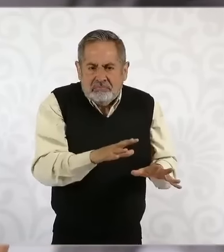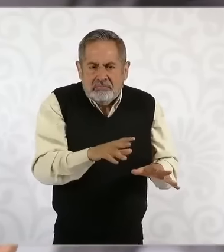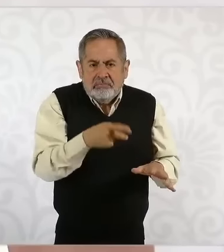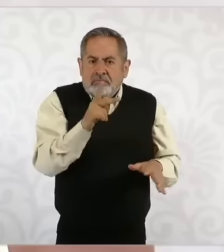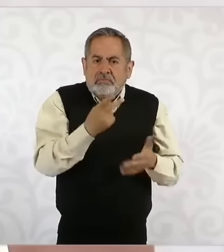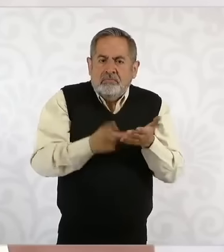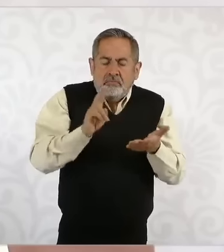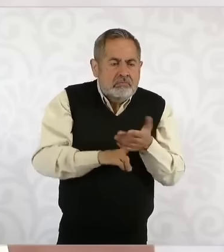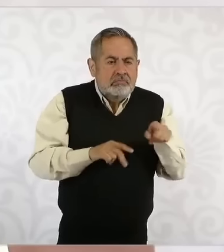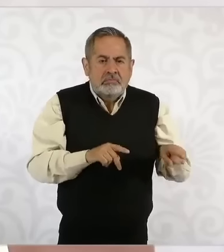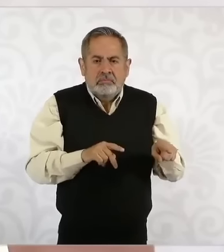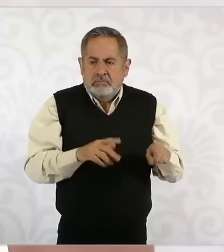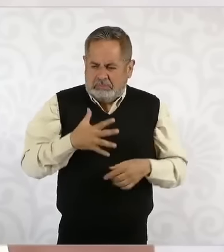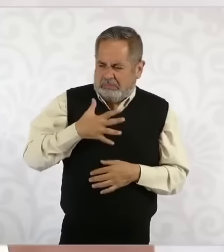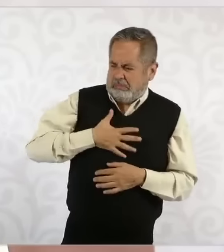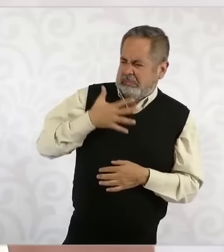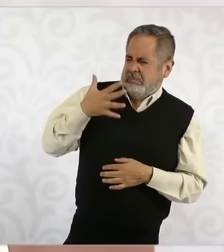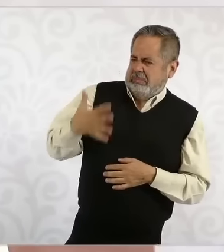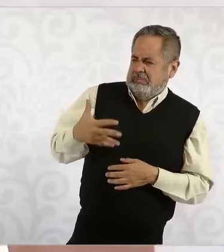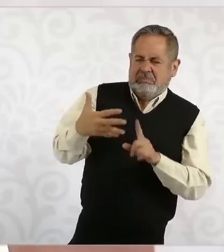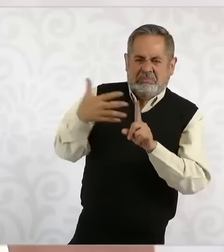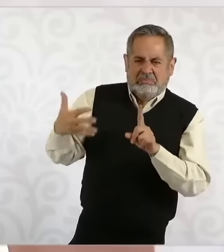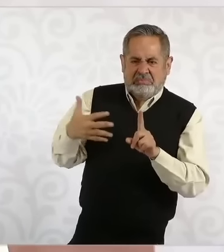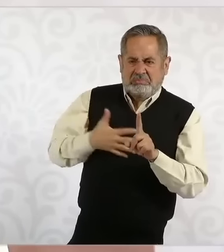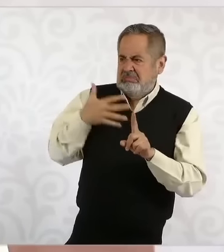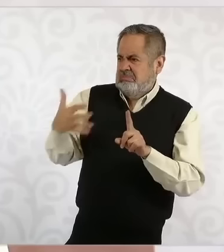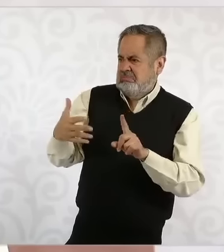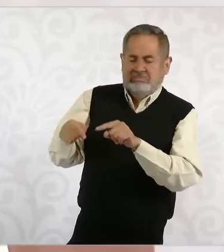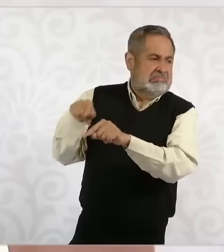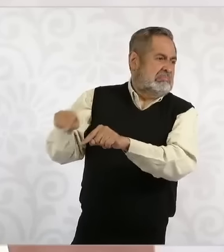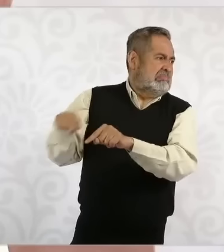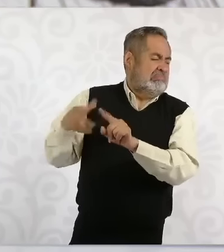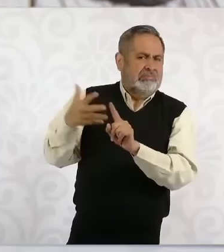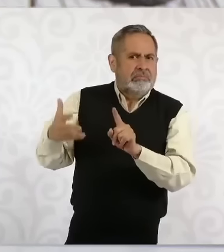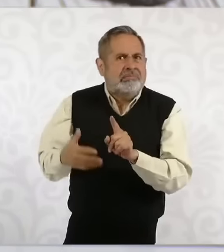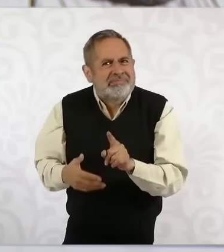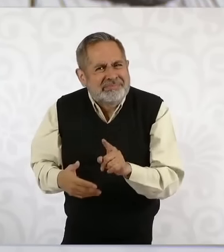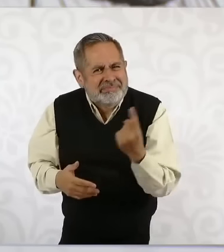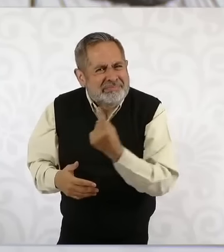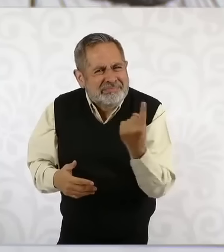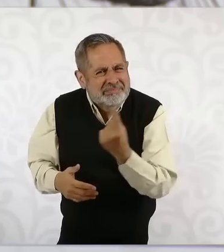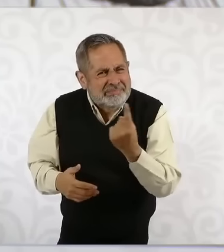utilizar la homofobia para como una forma de propaganda, o sea, es además eh enfermizo,